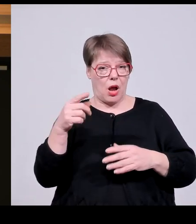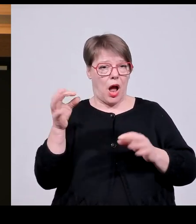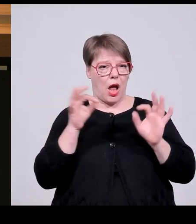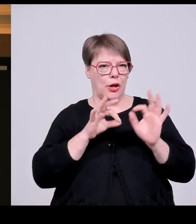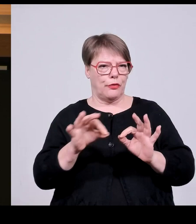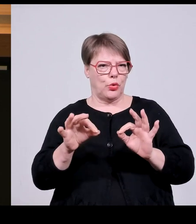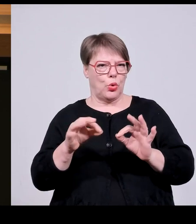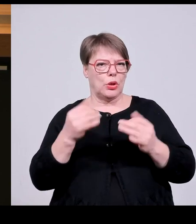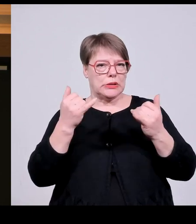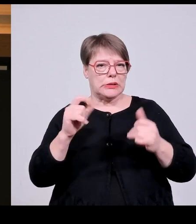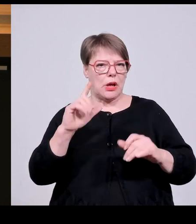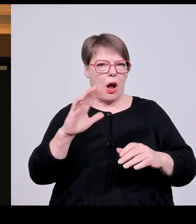Solarmodule zu installieren.